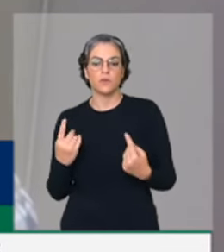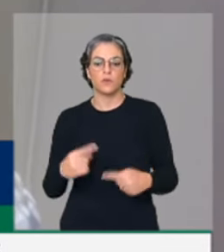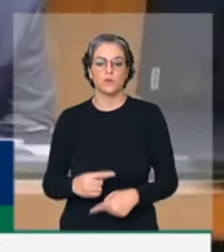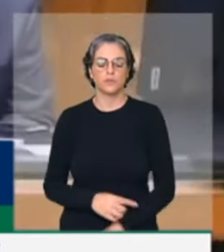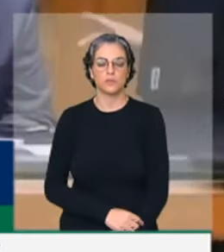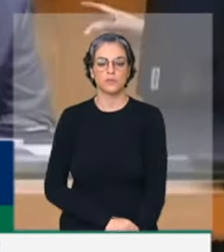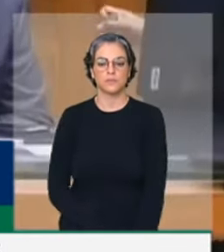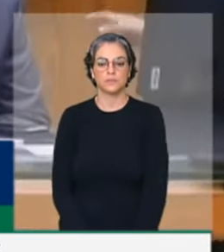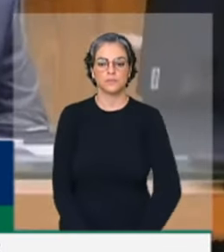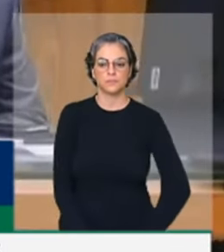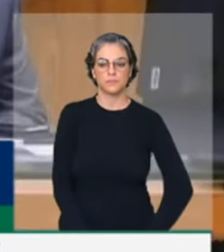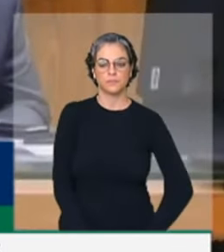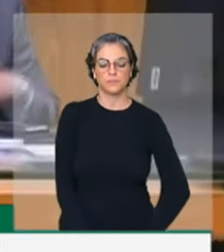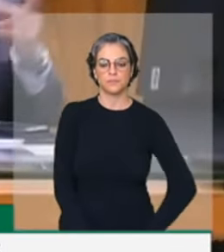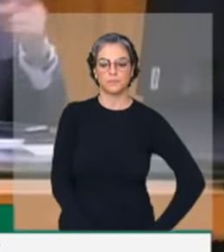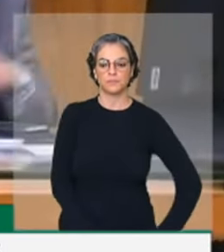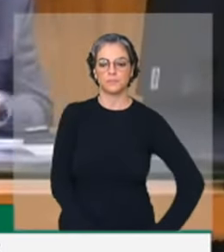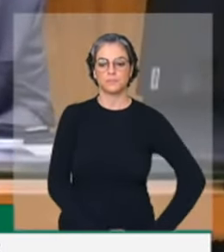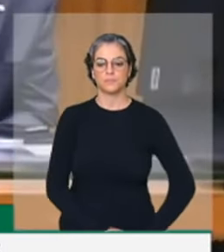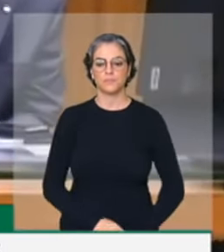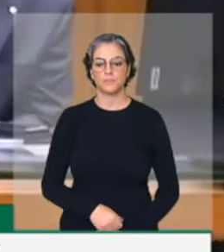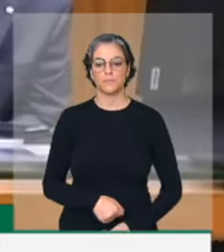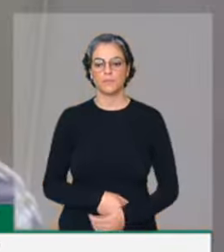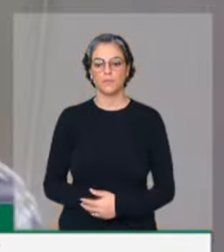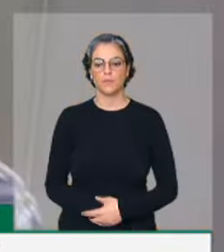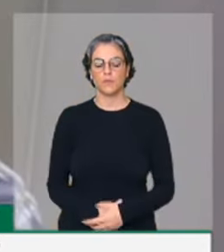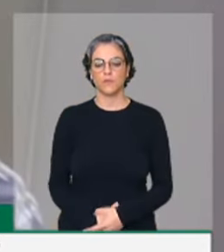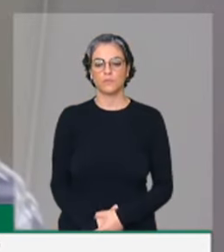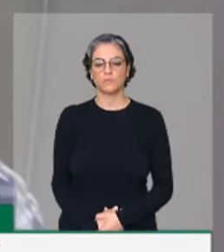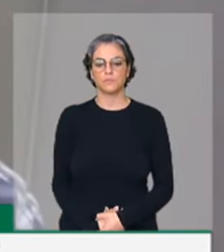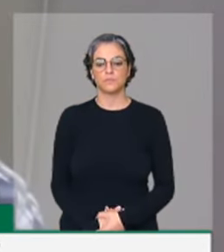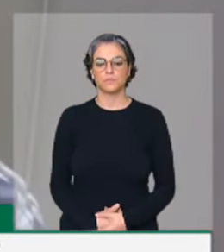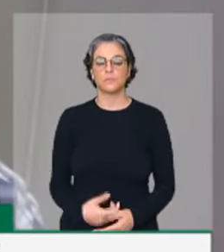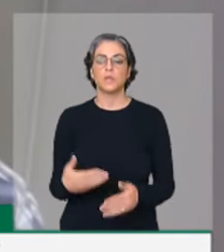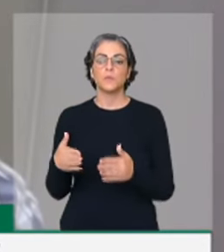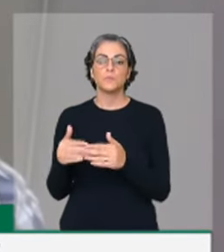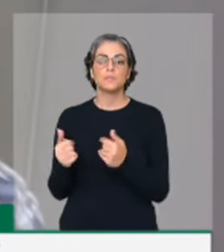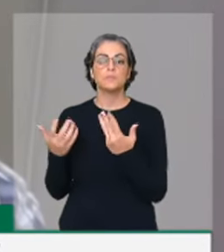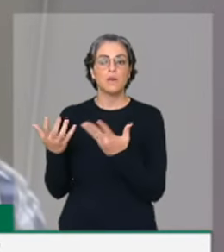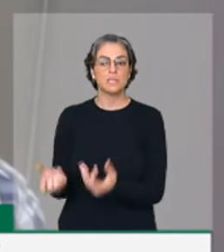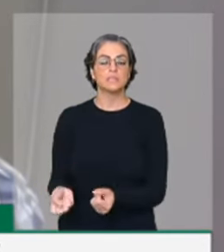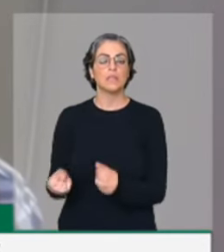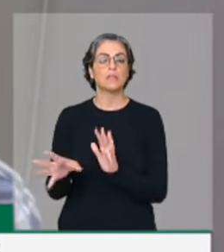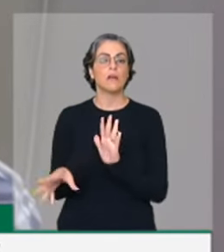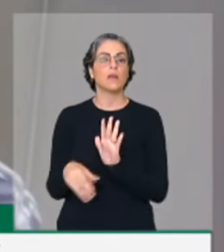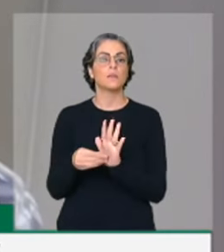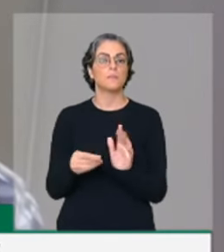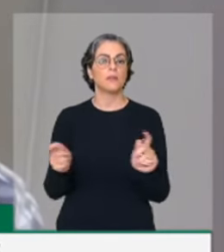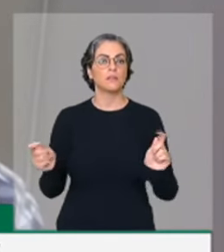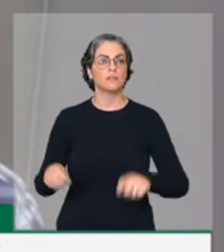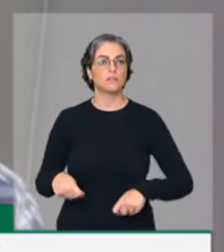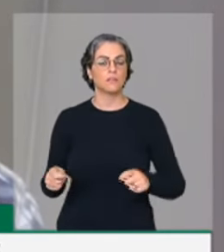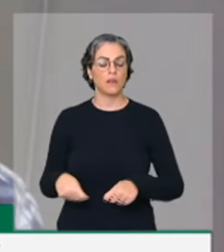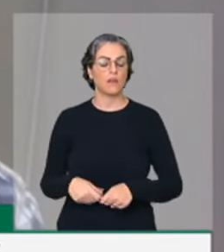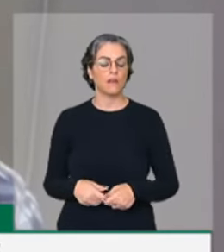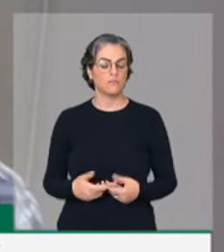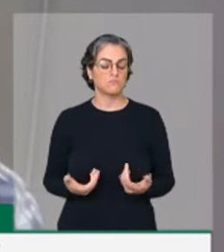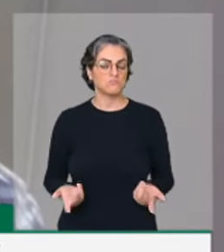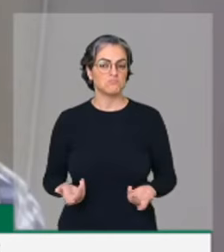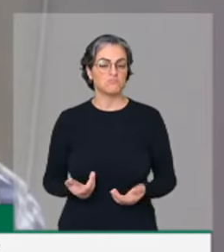ESTA EMENDA COLOCANDO PORTANTO.... EM CONDIÇÕES DE QUE.... ESSES RECURSOS SEJAM DE FATO... PAGOS PELO EMPRESARIADO. FAÇO COM